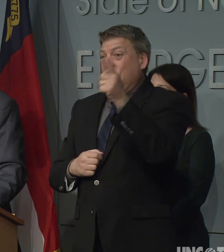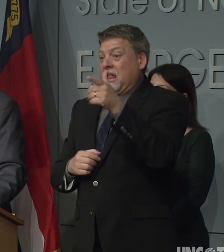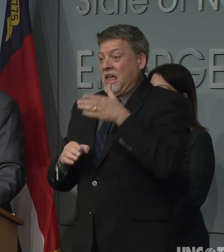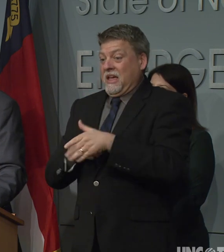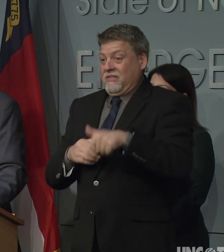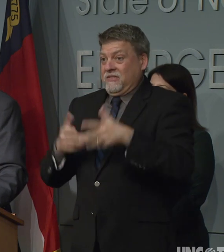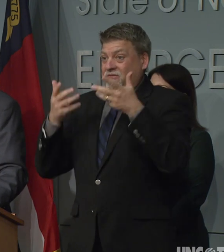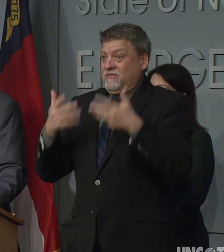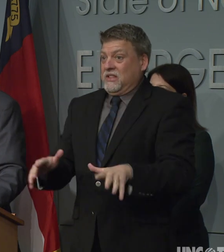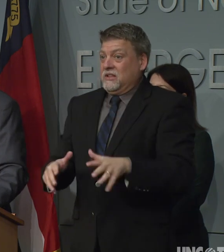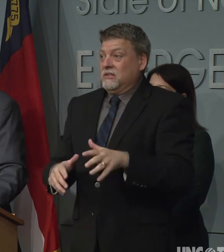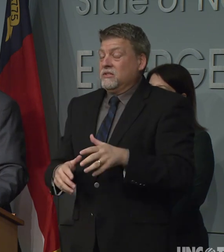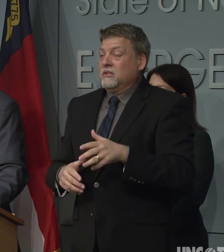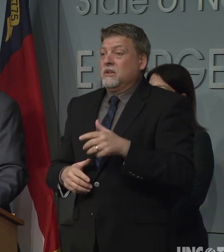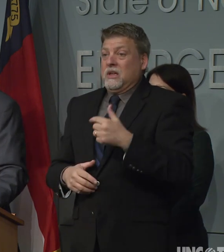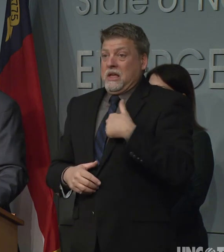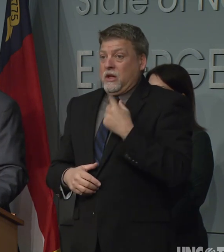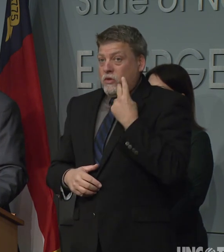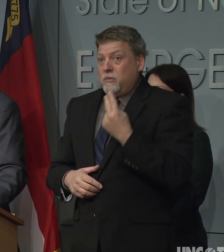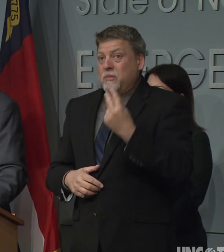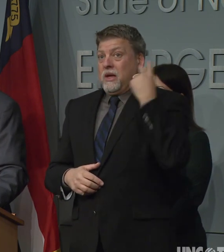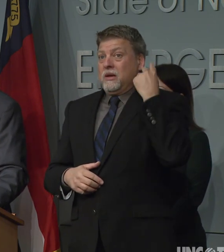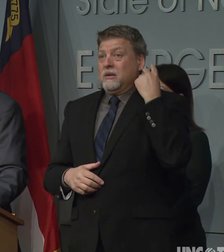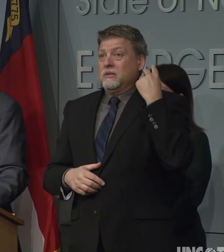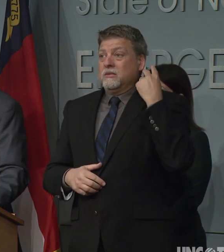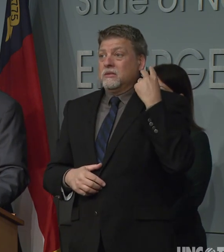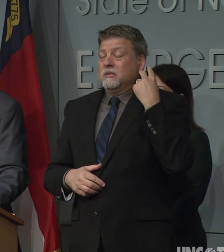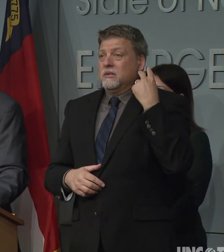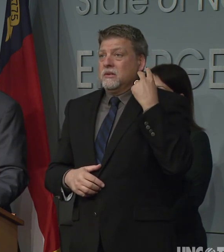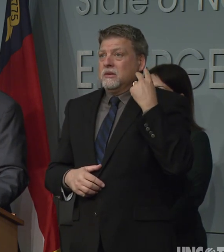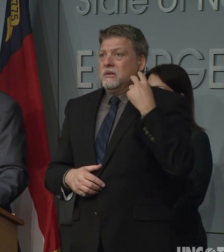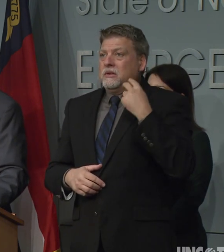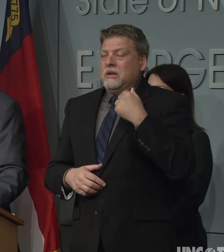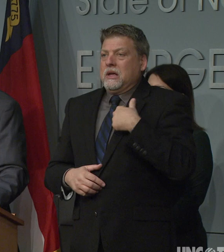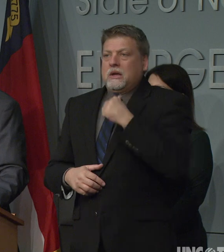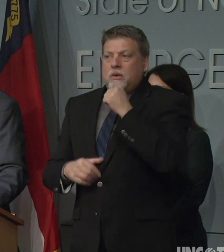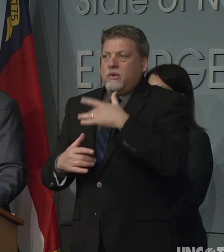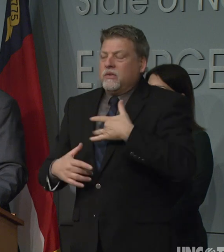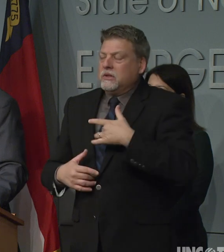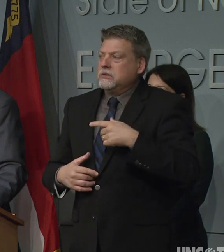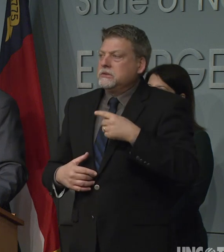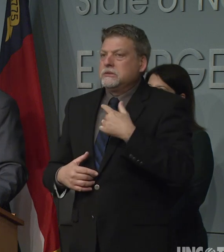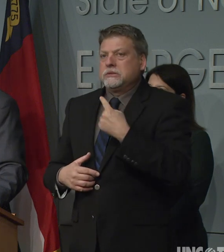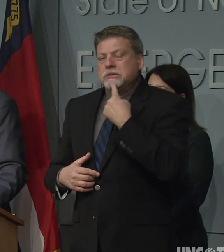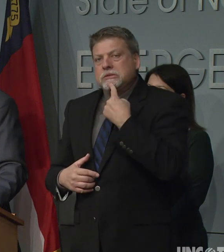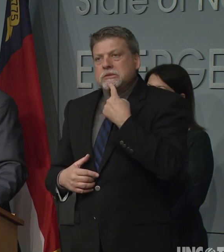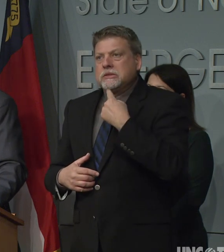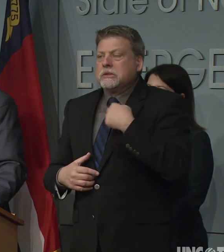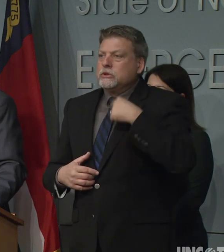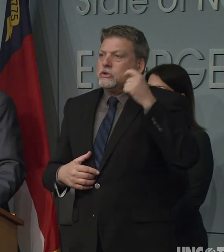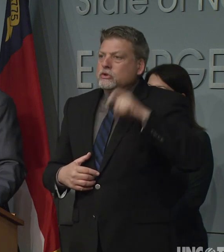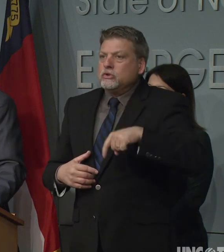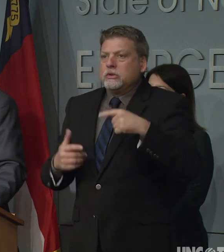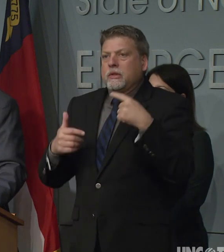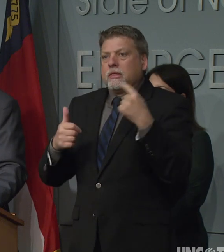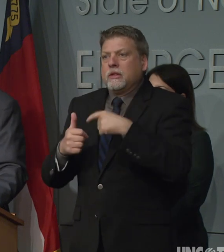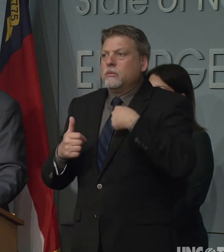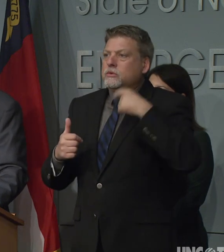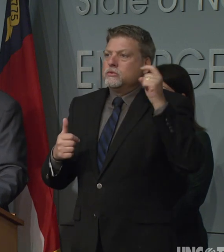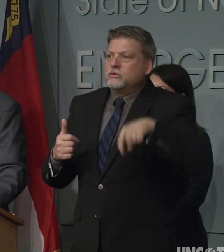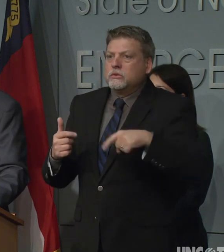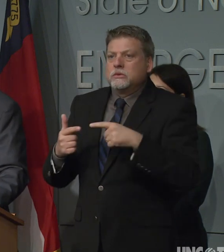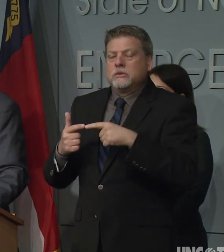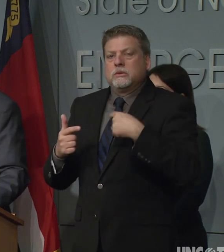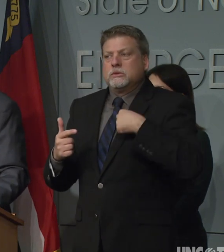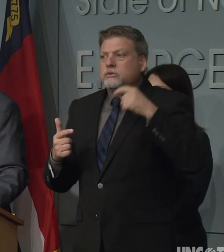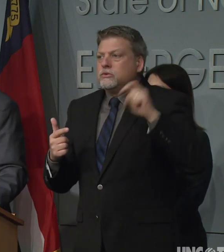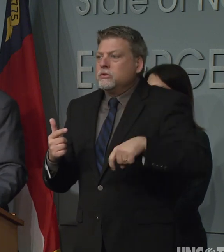Cuando esta pandemia subsidy ideal mirar atrás, no quiero tener remordimientos me y y y a una meta muy clara hacer todo